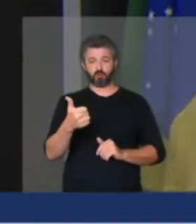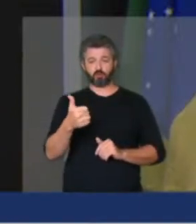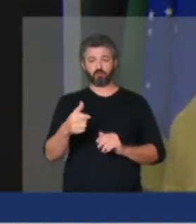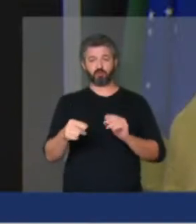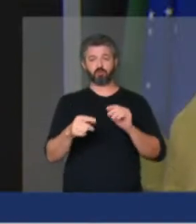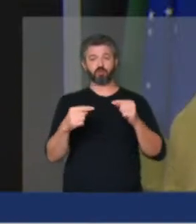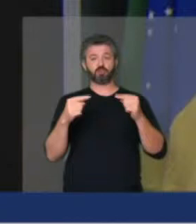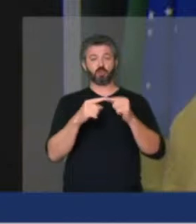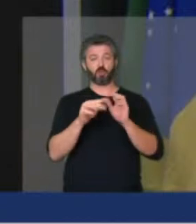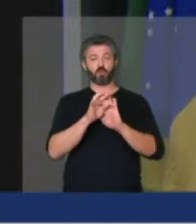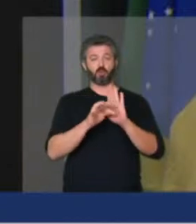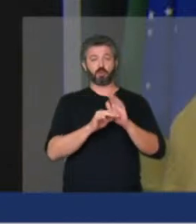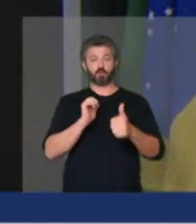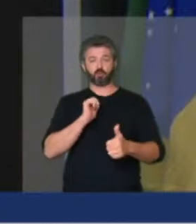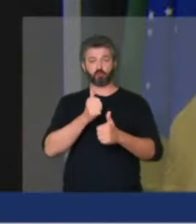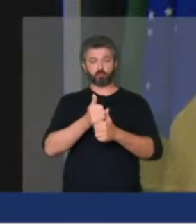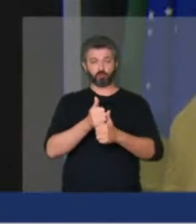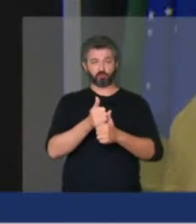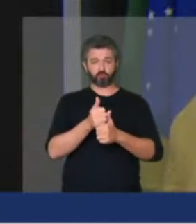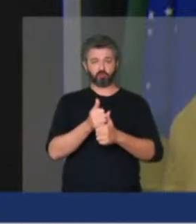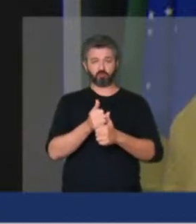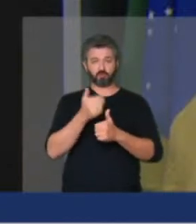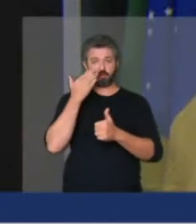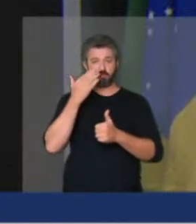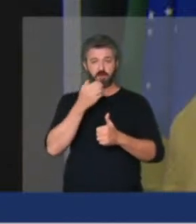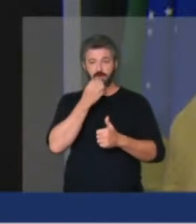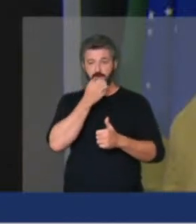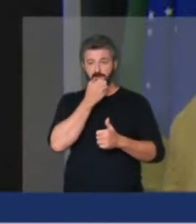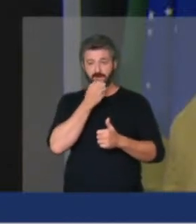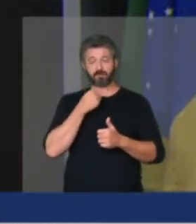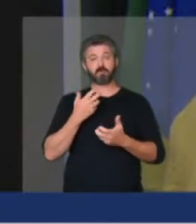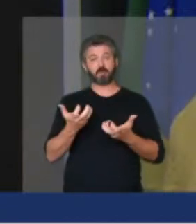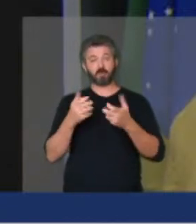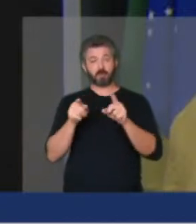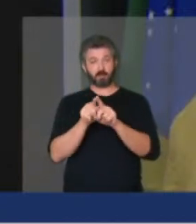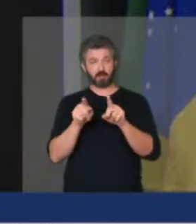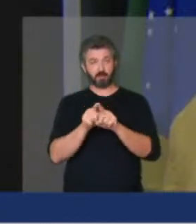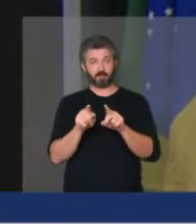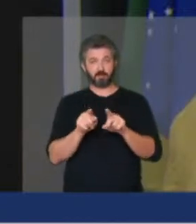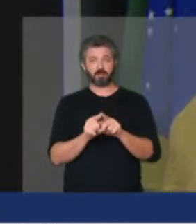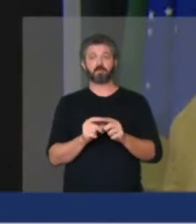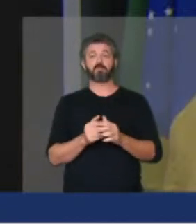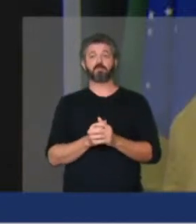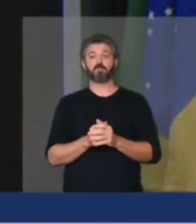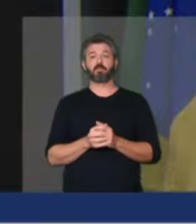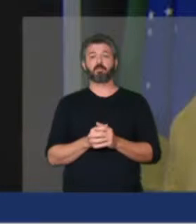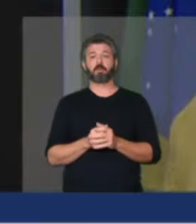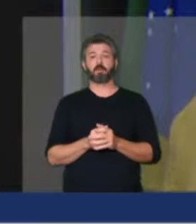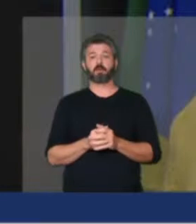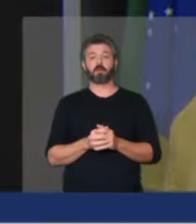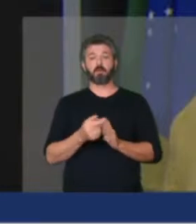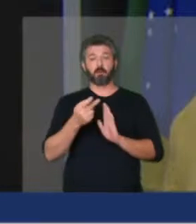QUERO TAMBÉM REGISTRAR ESSE... ESSE PROJETO É DO DEPUTADO THIAGO DIMAS, QUE ESTEVE SEMPRE COMIGO PARA QUE A GENTE PUDESSE CONSTRUIR O MELHOR TEXTO. NO ÂMBITO DA